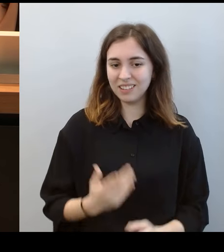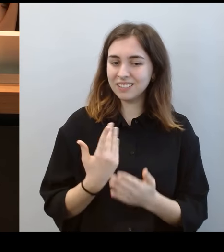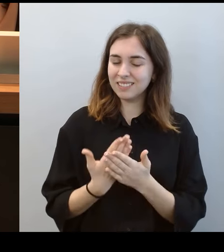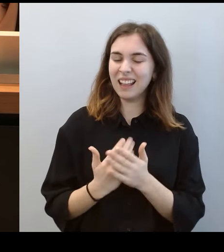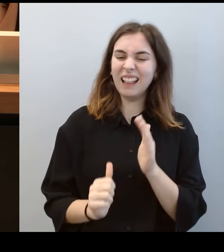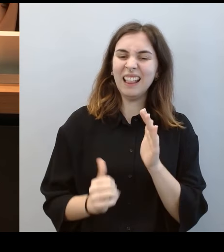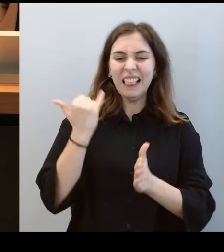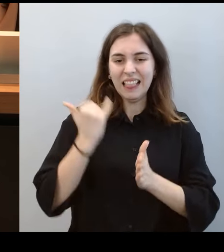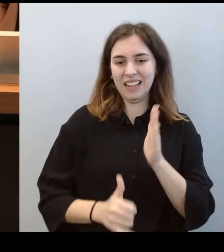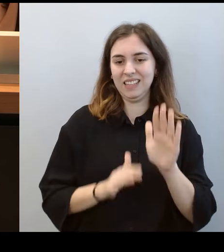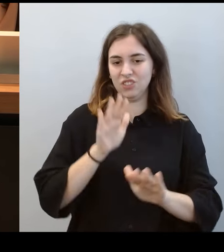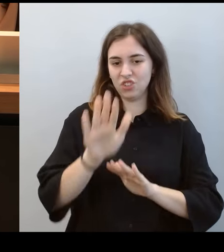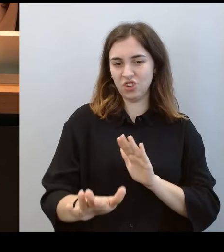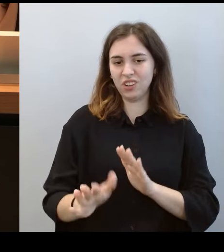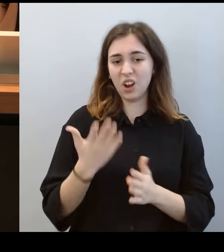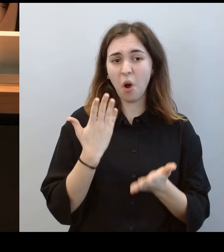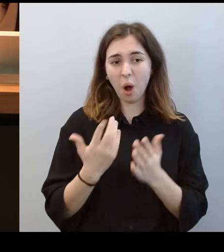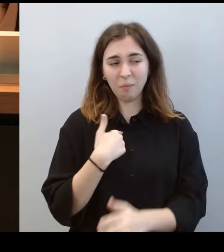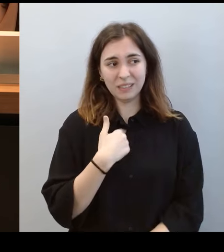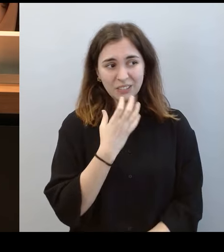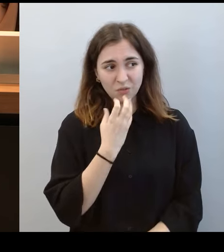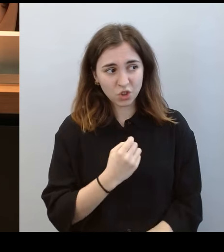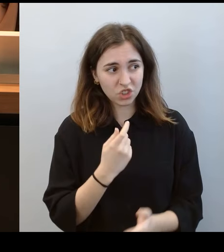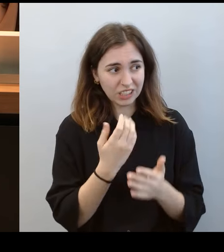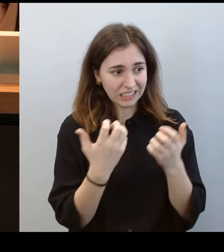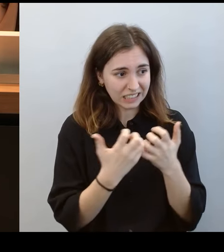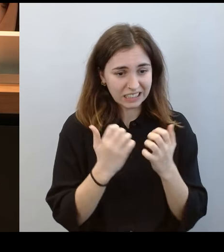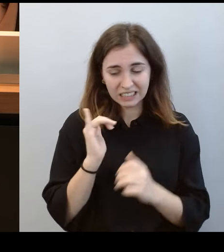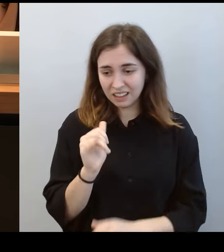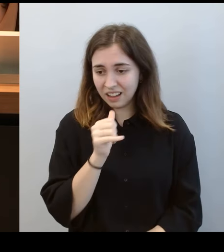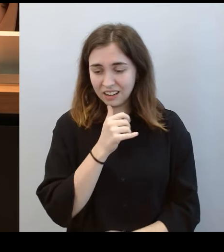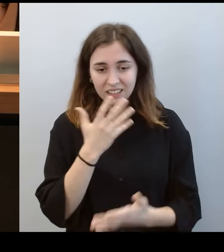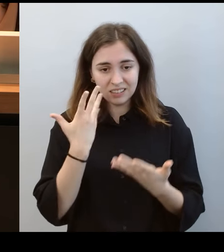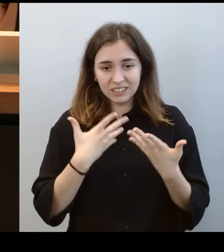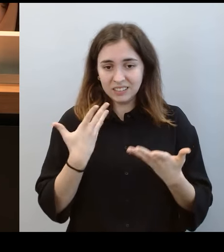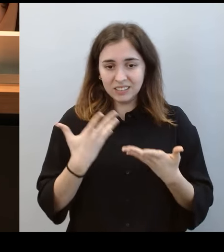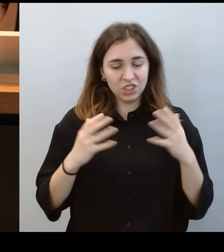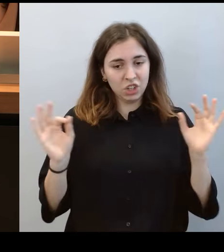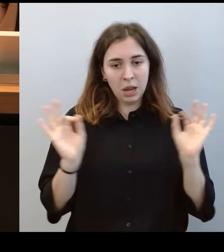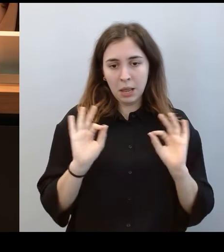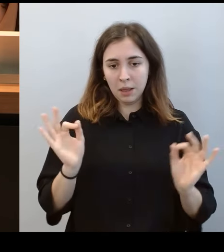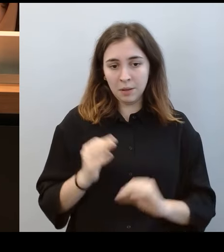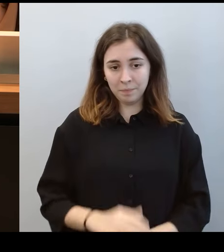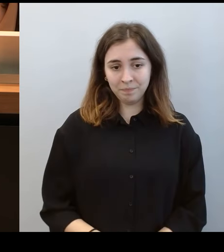Israel ist eine liberale Demokratie und es schuldet seinen Bürgern Schutz.